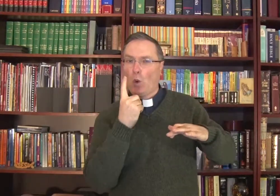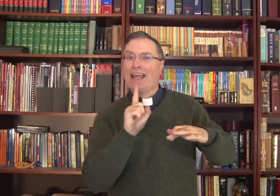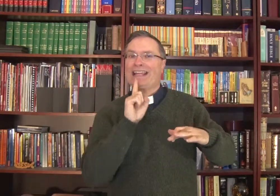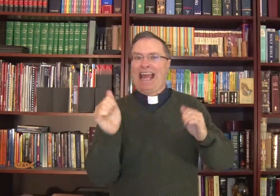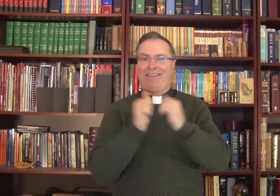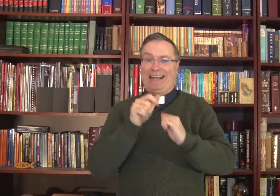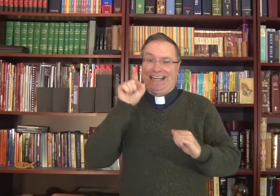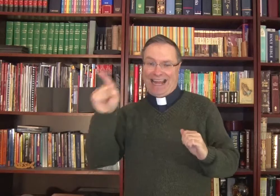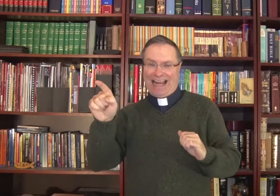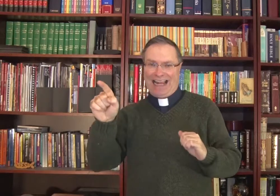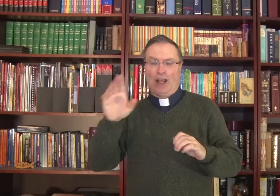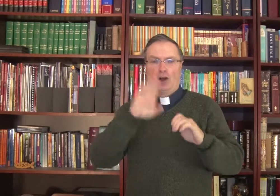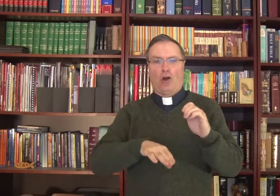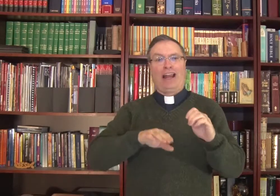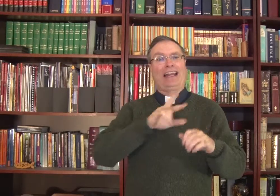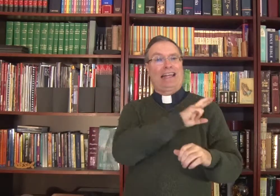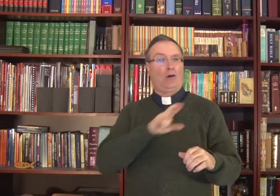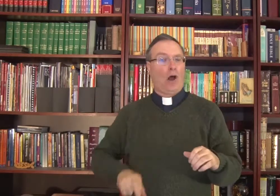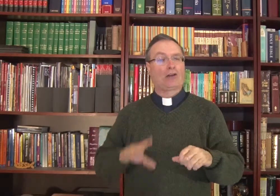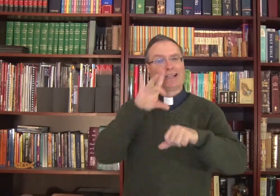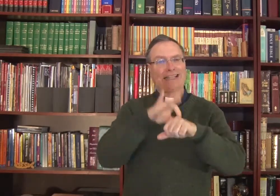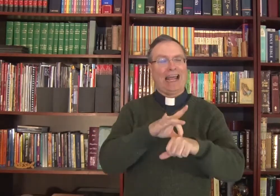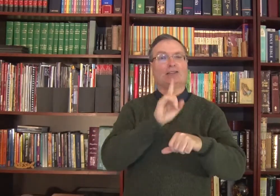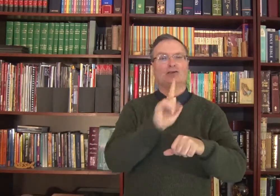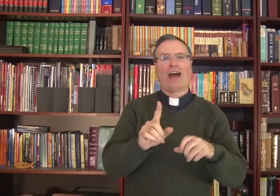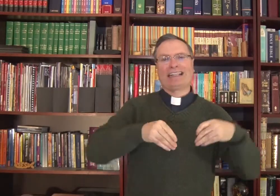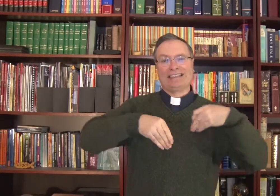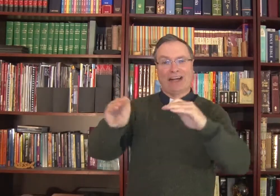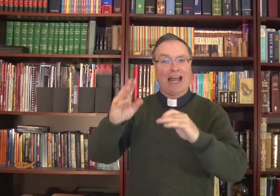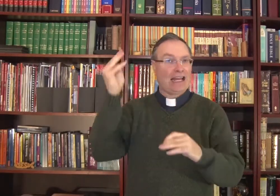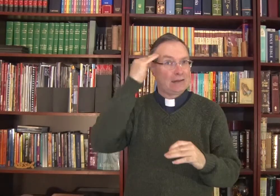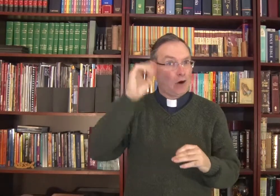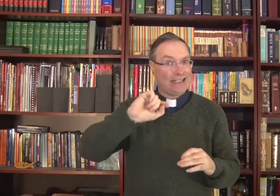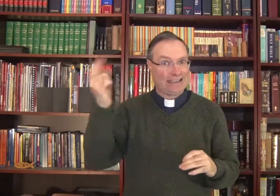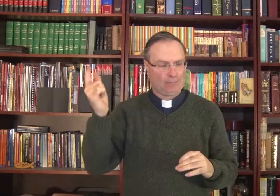C'est avec elle que les rois de la terre se sont livrés à l'immoralité,